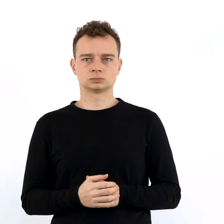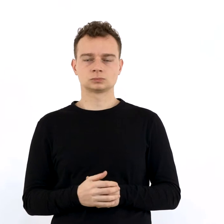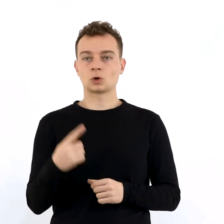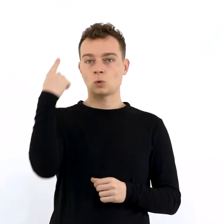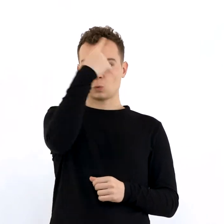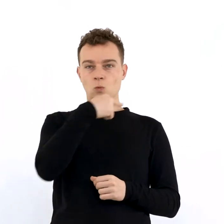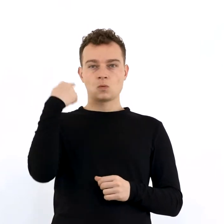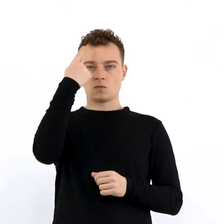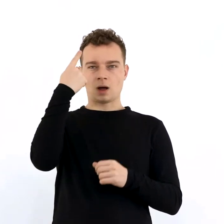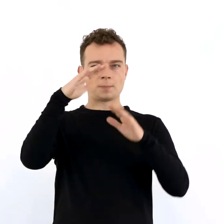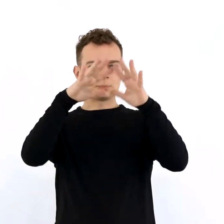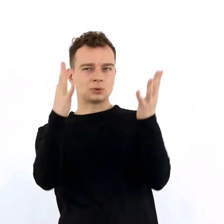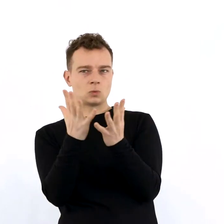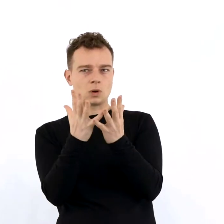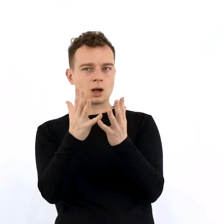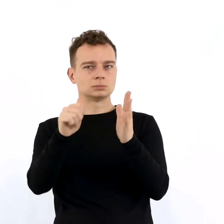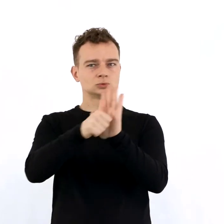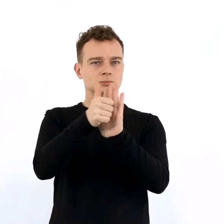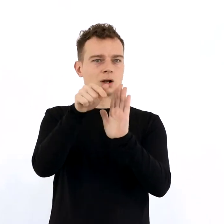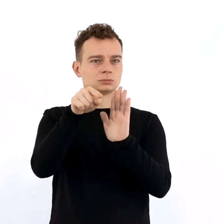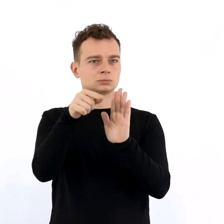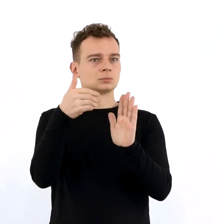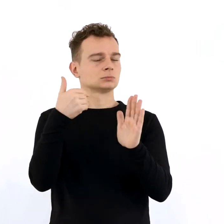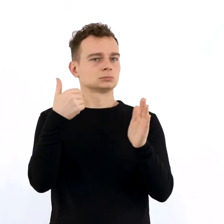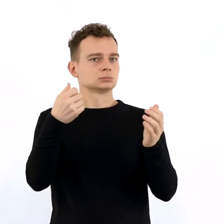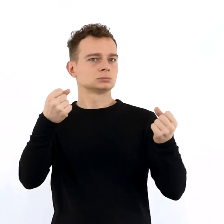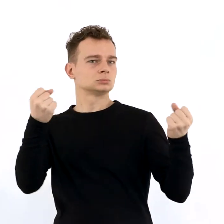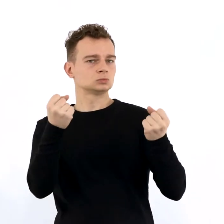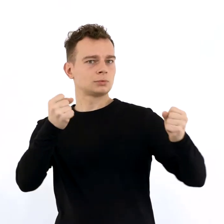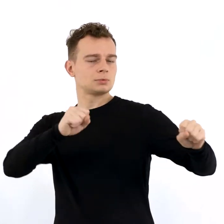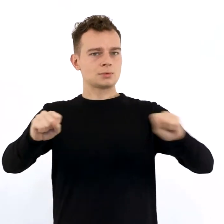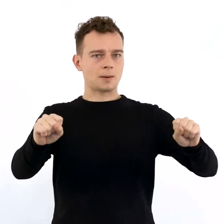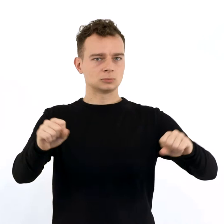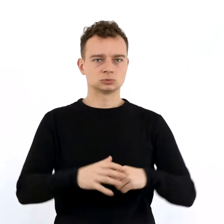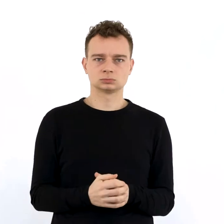Rzeźbiarska bryła głowy jest bardzo dynamiczna.